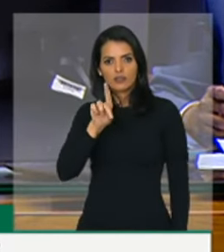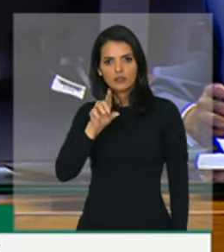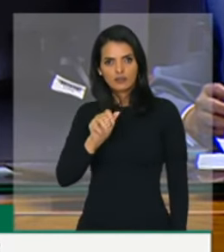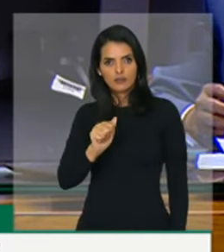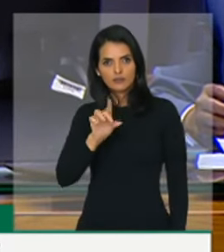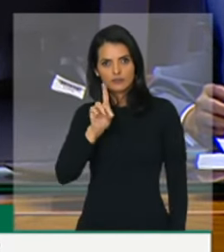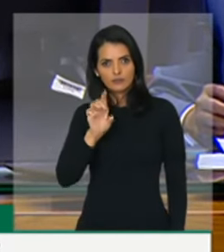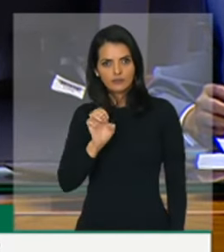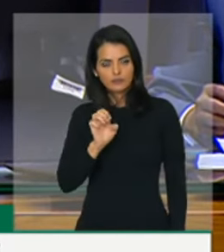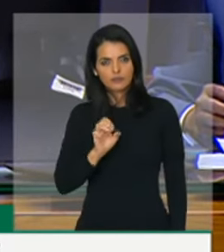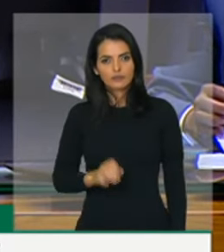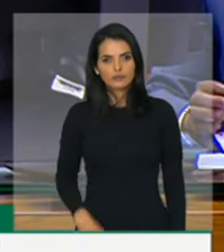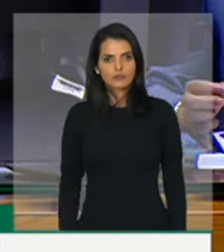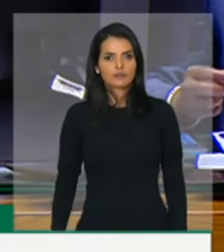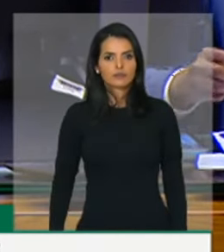SOLIDARIEDADE. COMO ORIENTA O